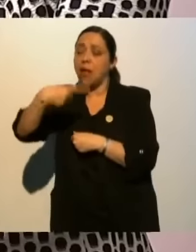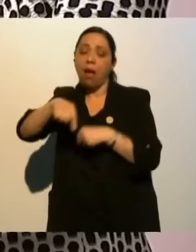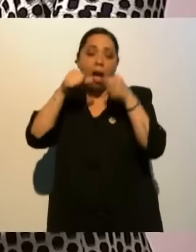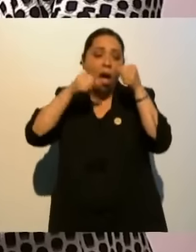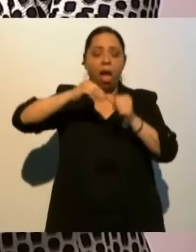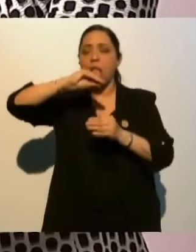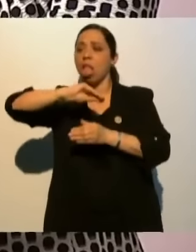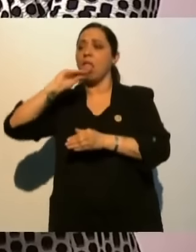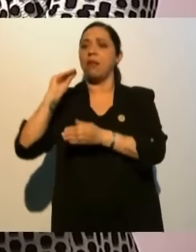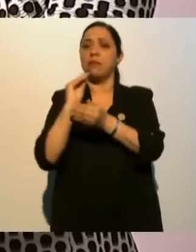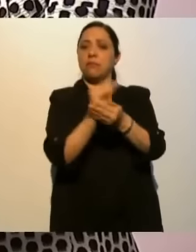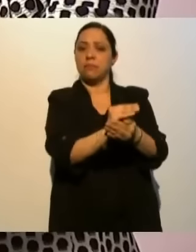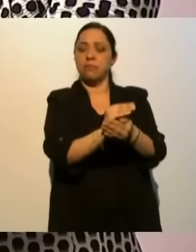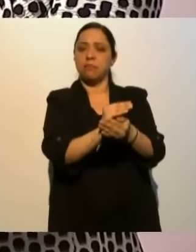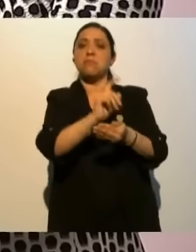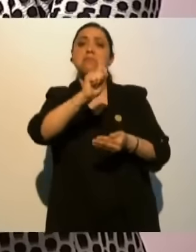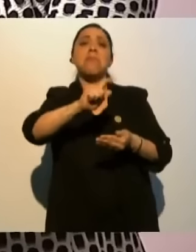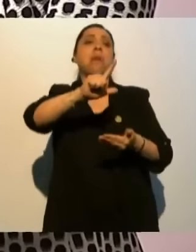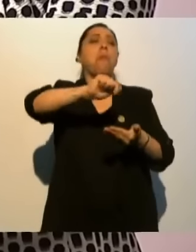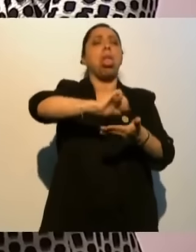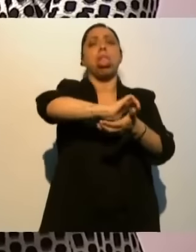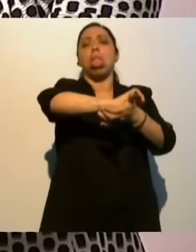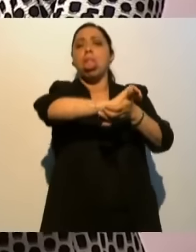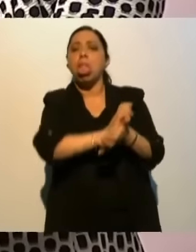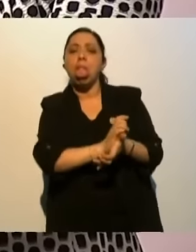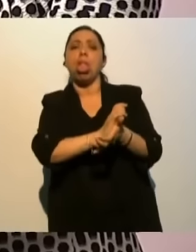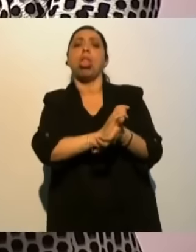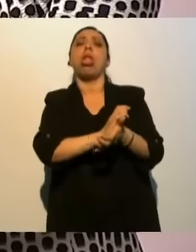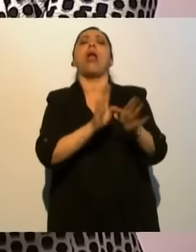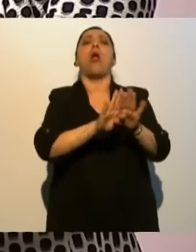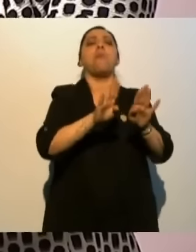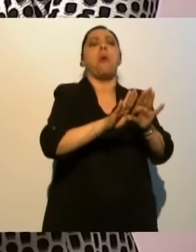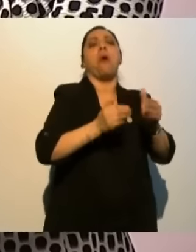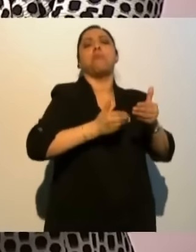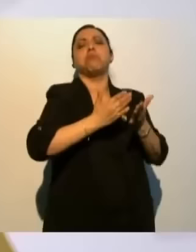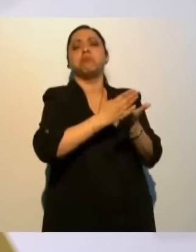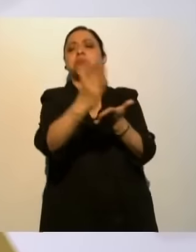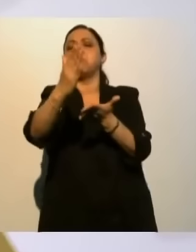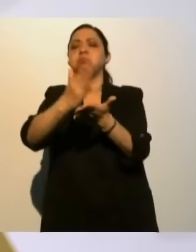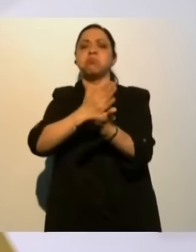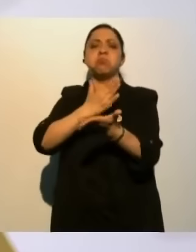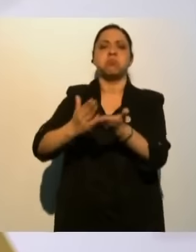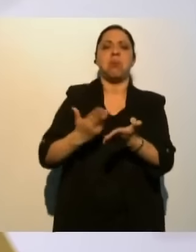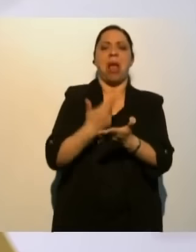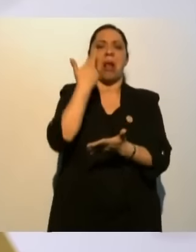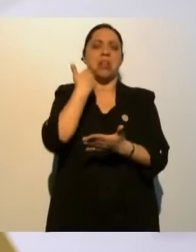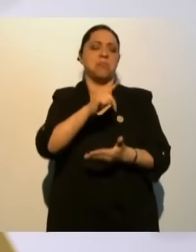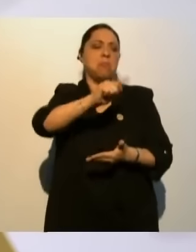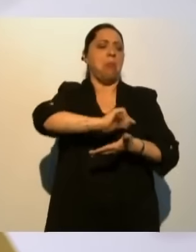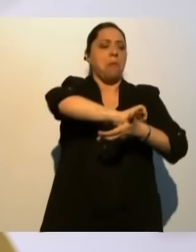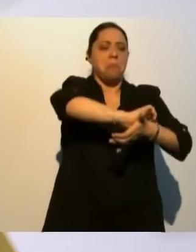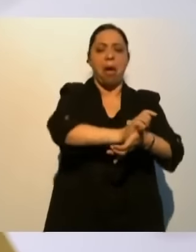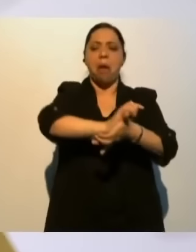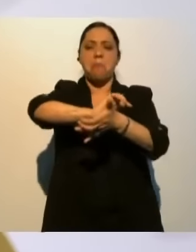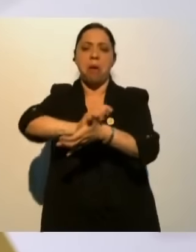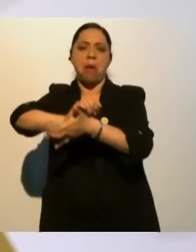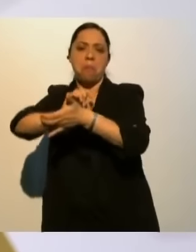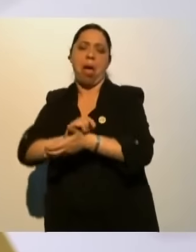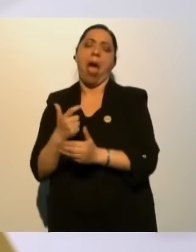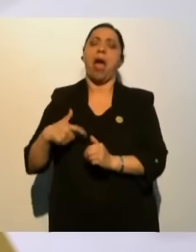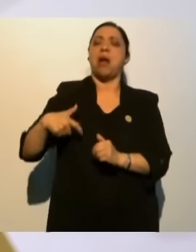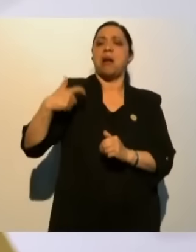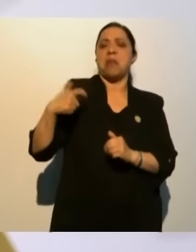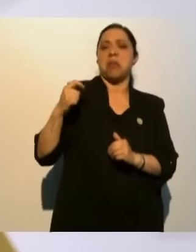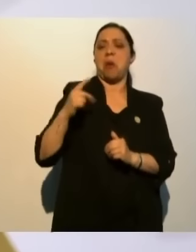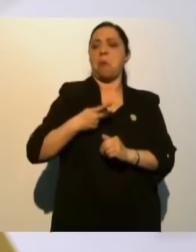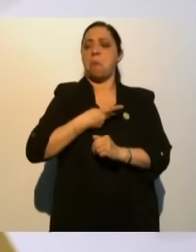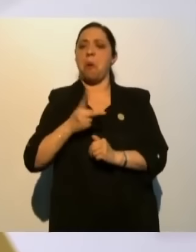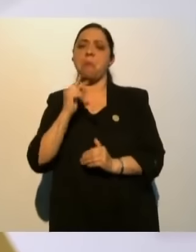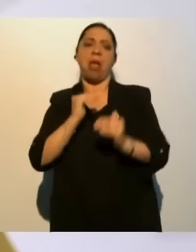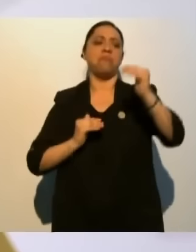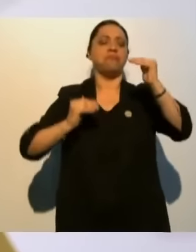la exclusión la discriminación el racismo el clasismo y los privilegios desde la llegada